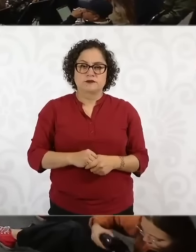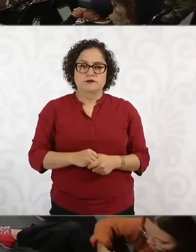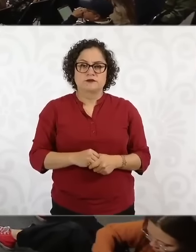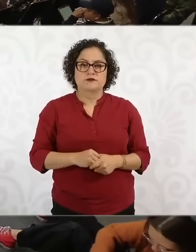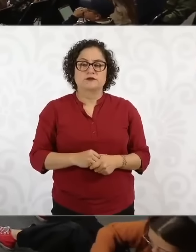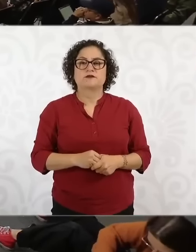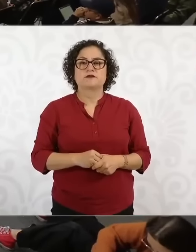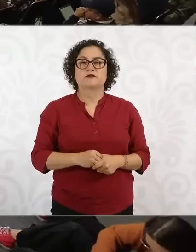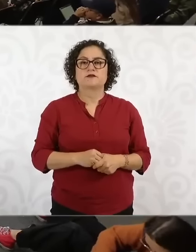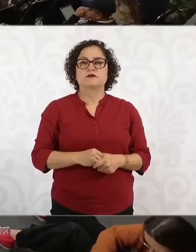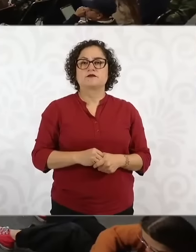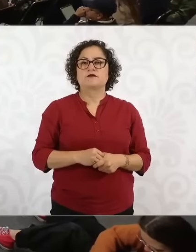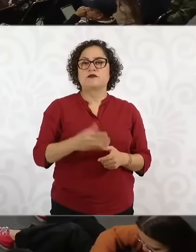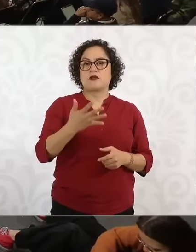10 del 10 del 17?